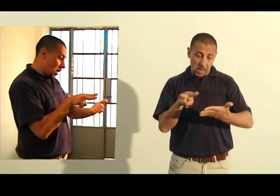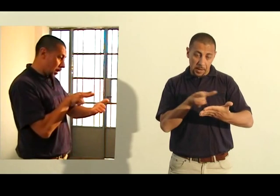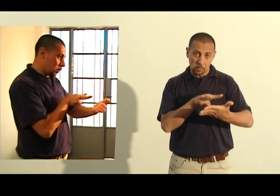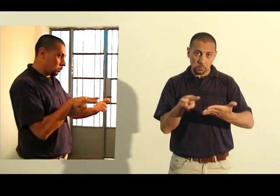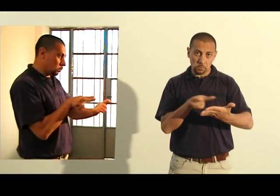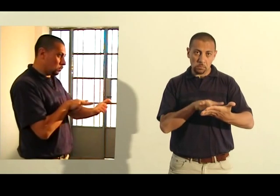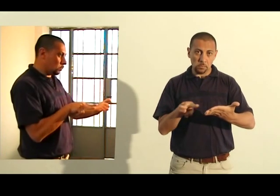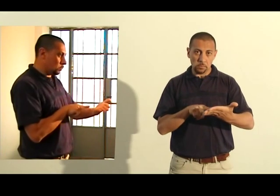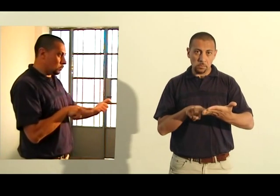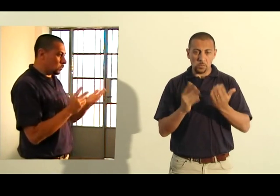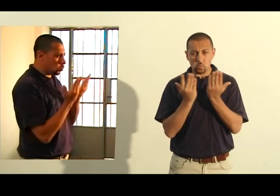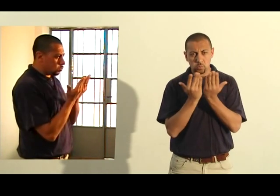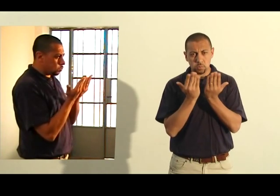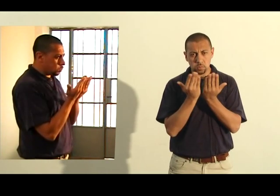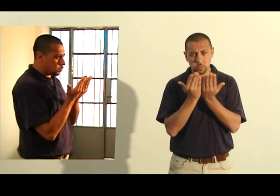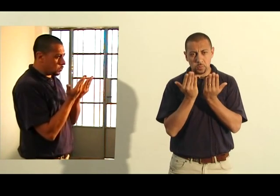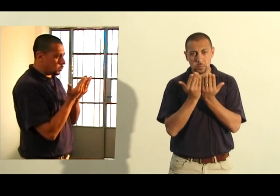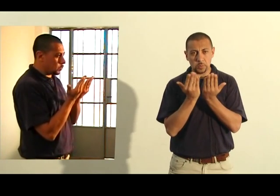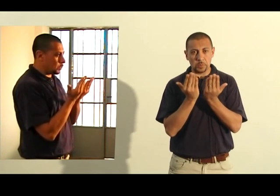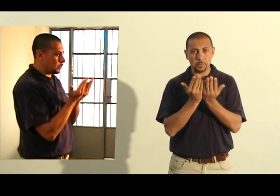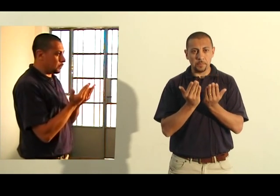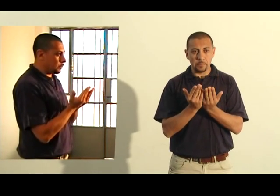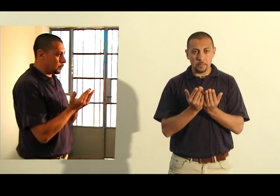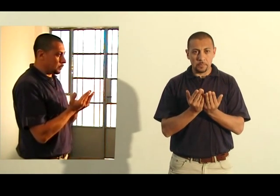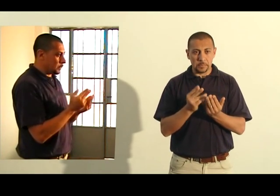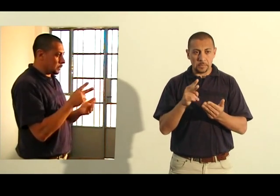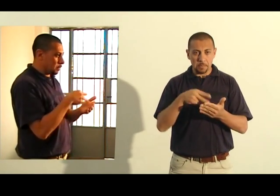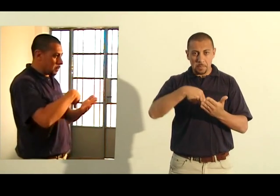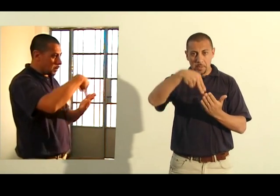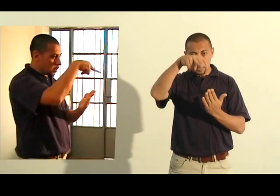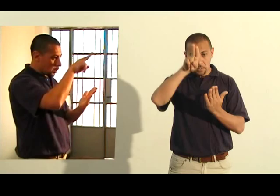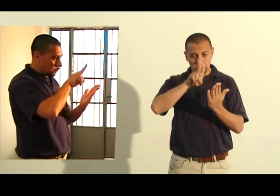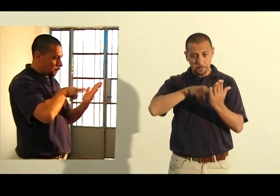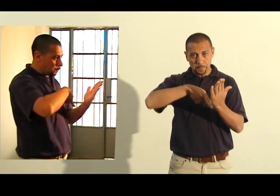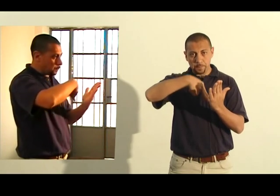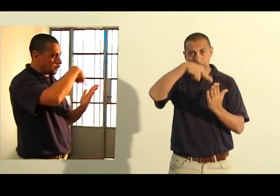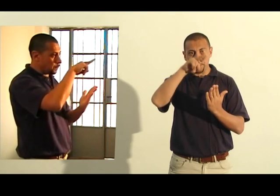LEER ESTUDIAR PINTAR